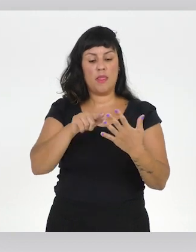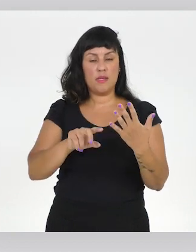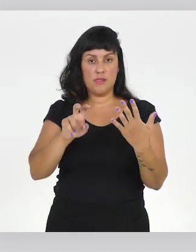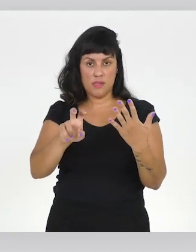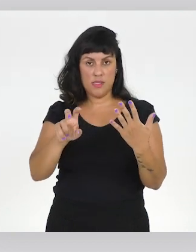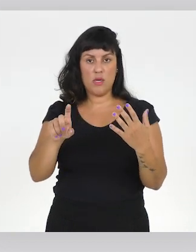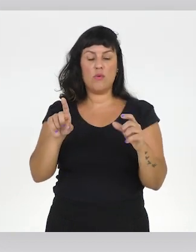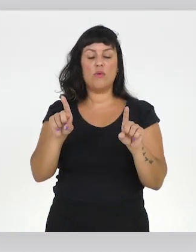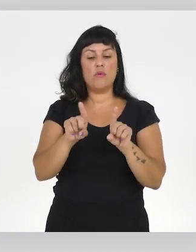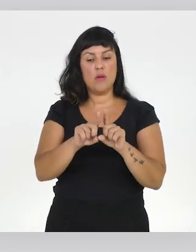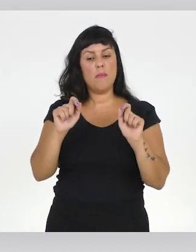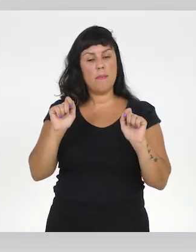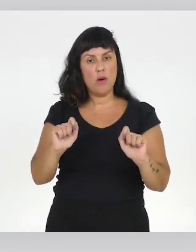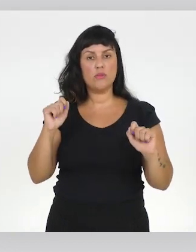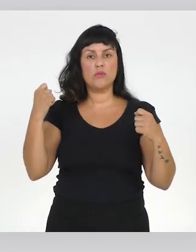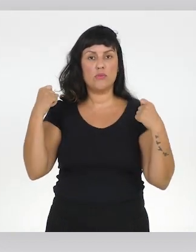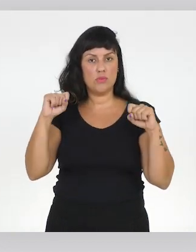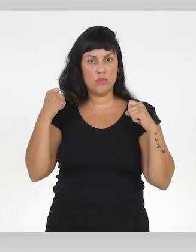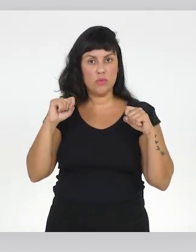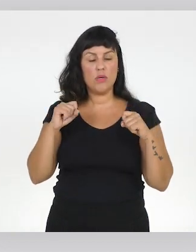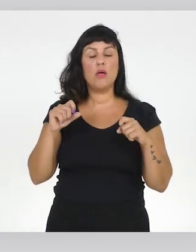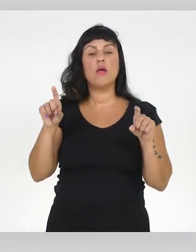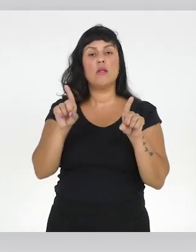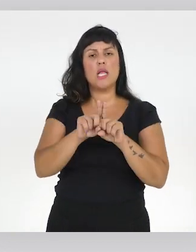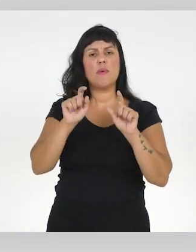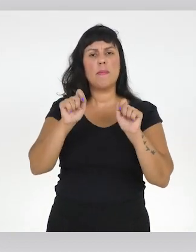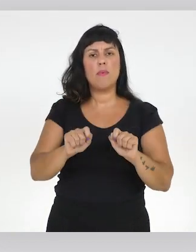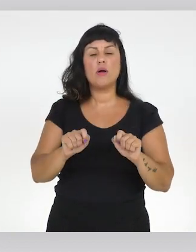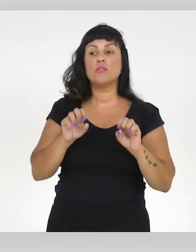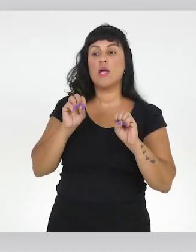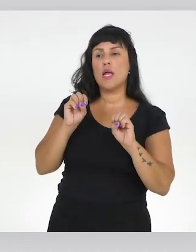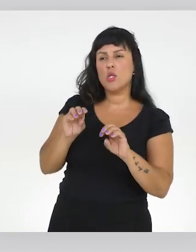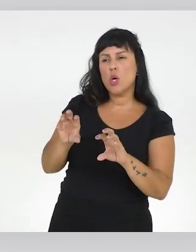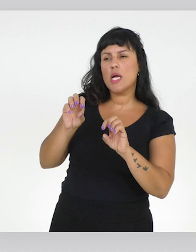a educação em dor, massagens, a eletroestimulação